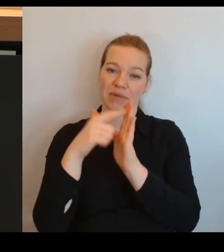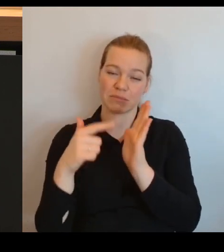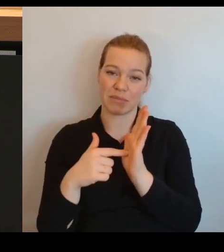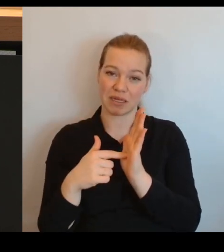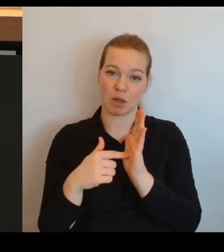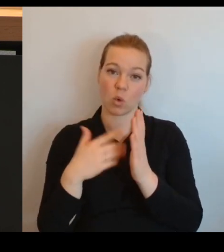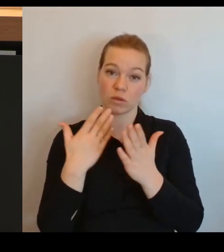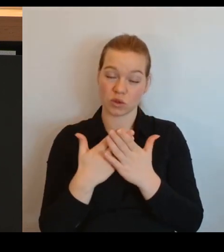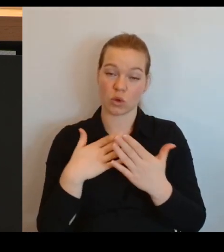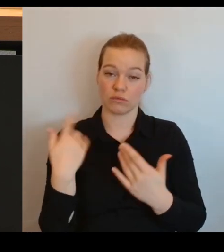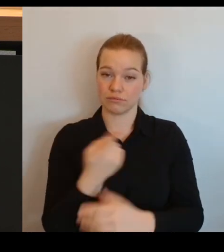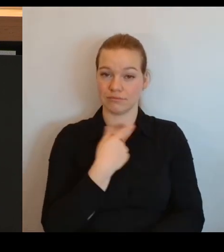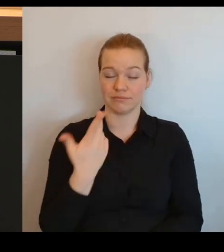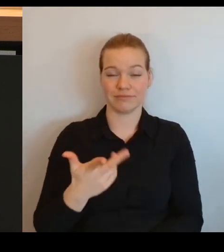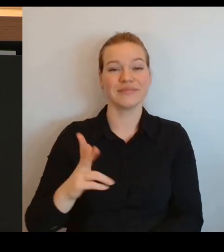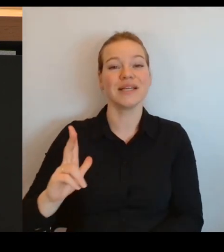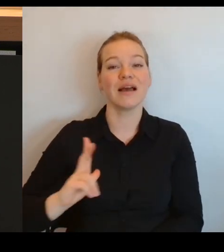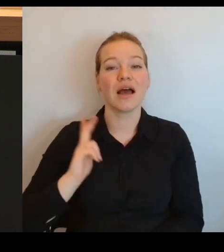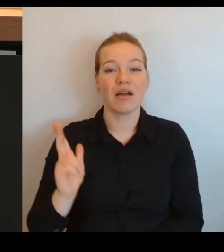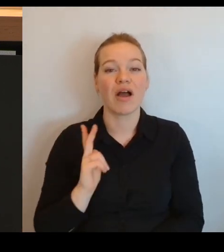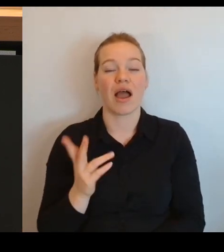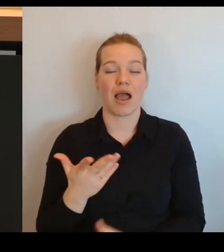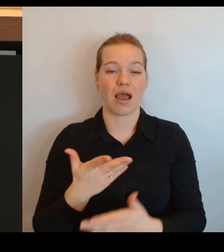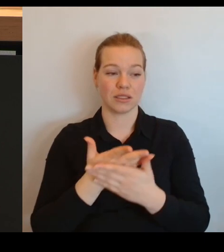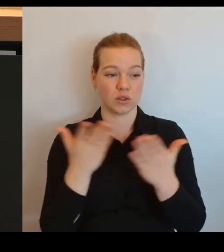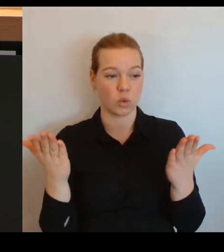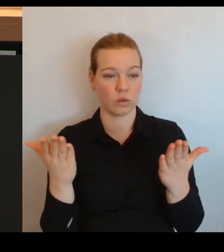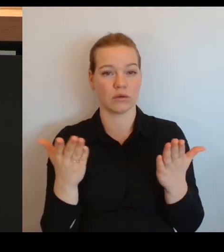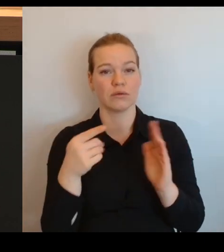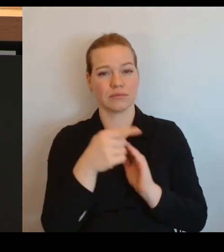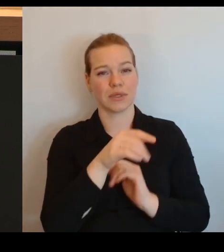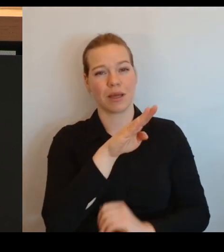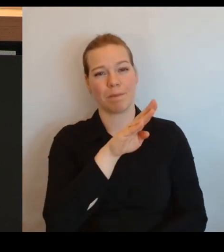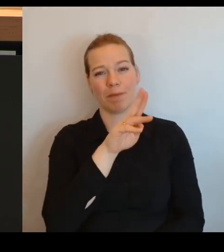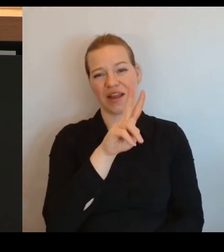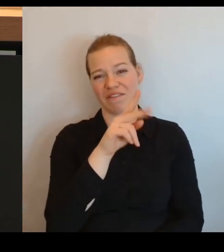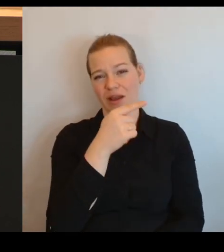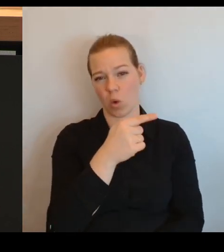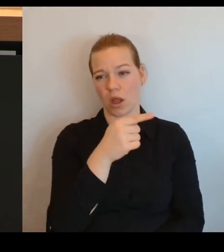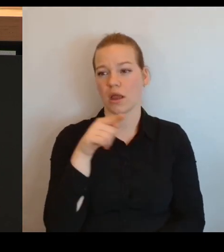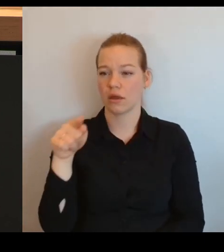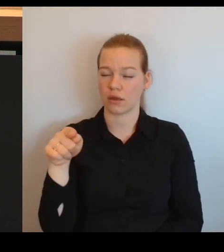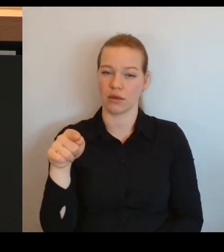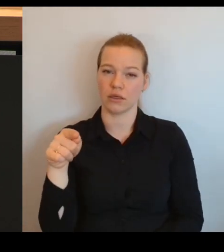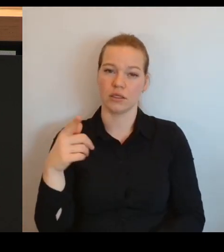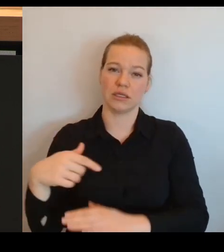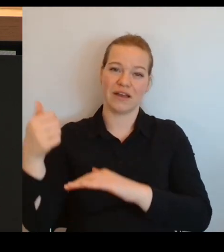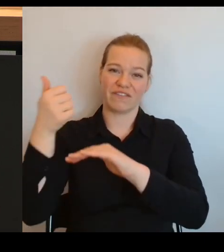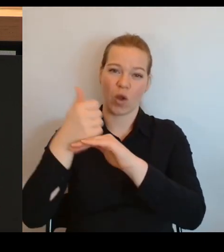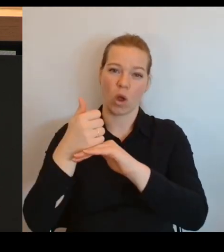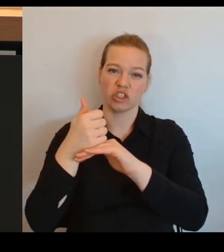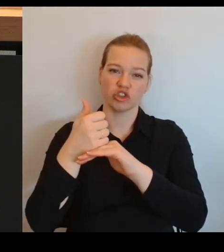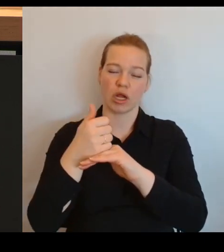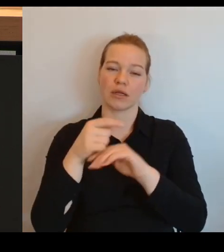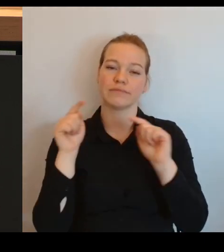ziemlich guter Hoffnung, nachdem der Vorstand jetzt komplettiert wurde, dass wir damit dann auch ein gutes Schritt vorankommen, dann kommen wir mal zu den Punkten